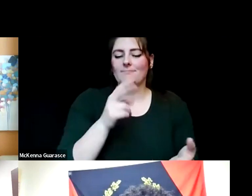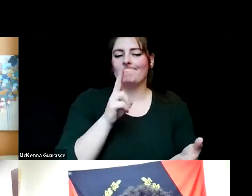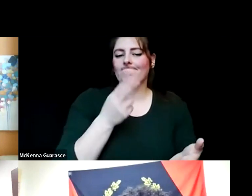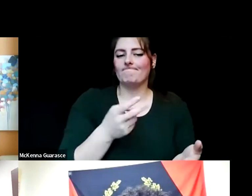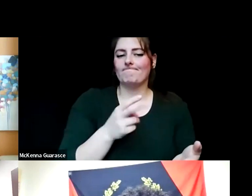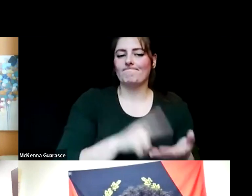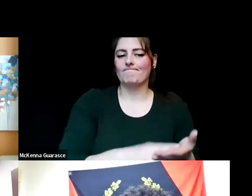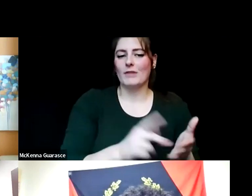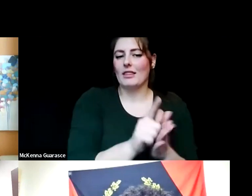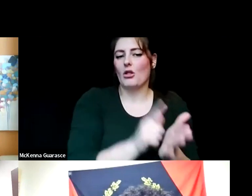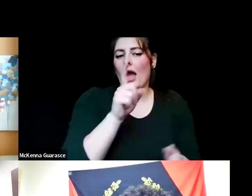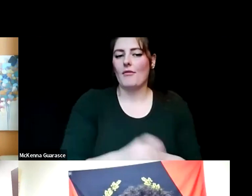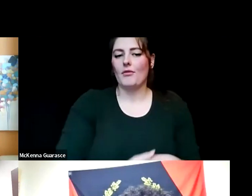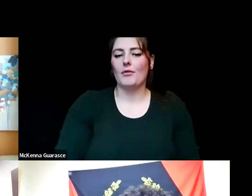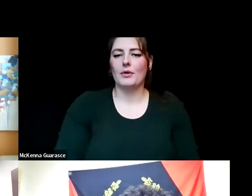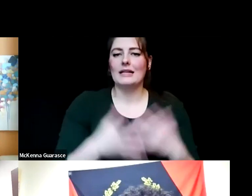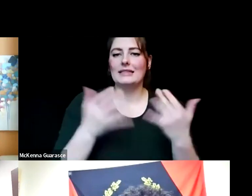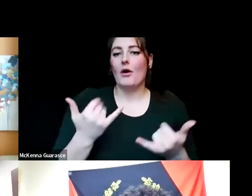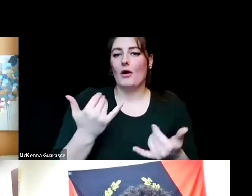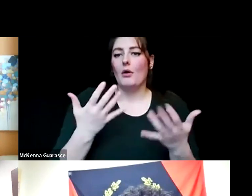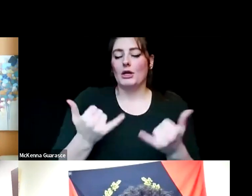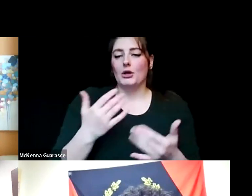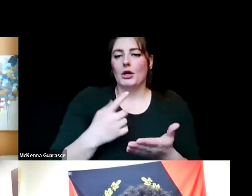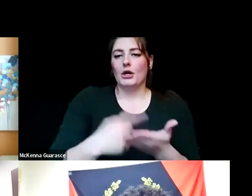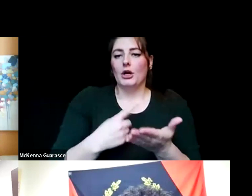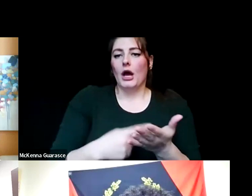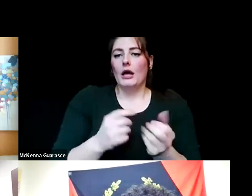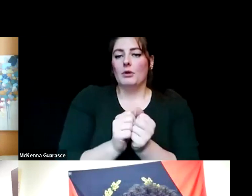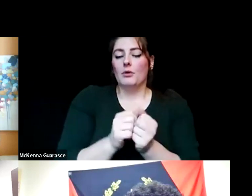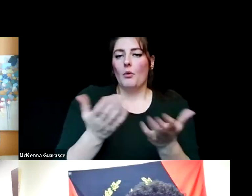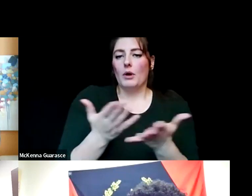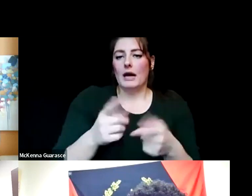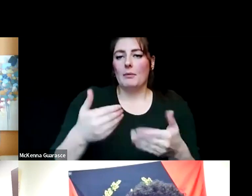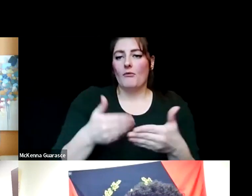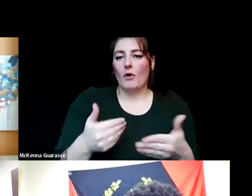dirigirse al grupo abiertamente primero. HUD no nos prohíbe